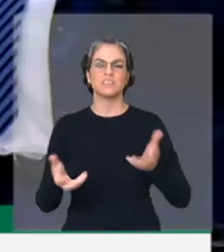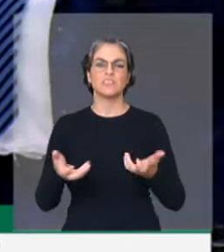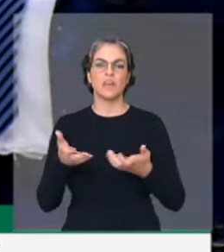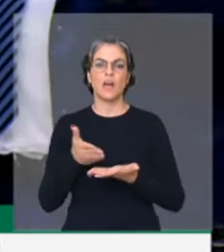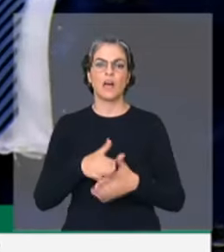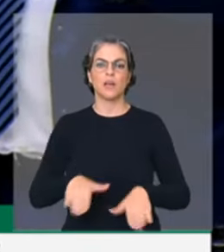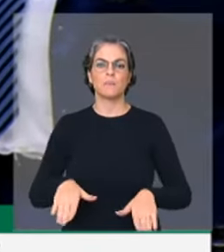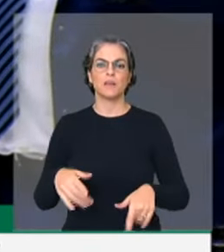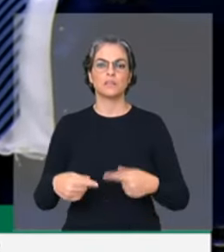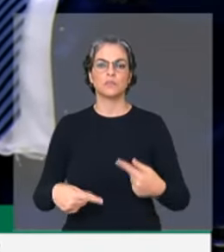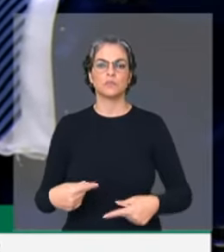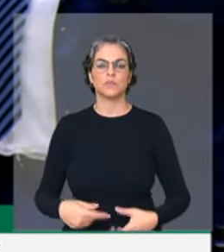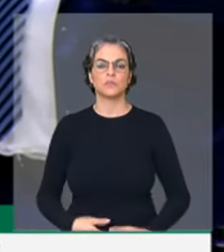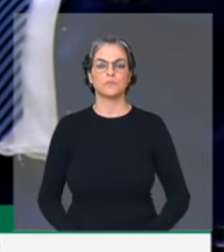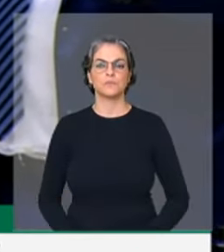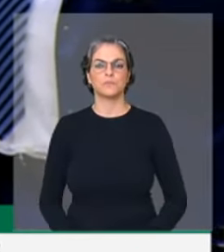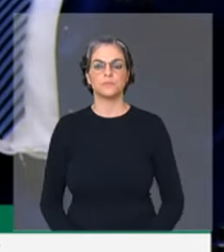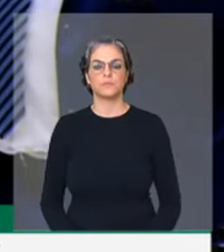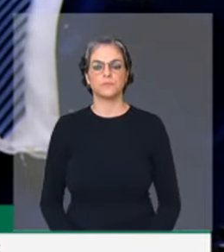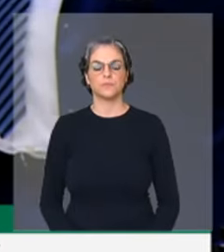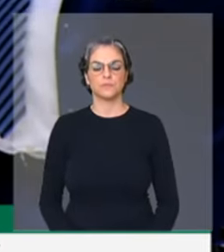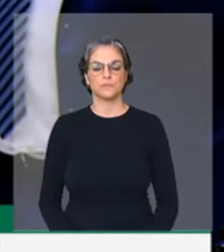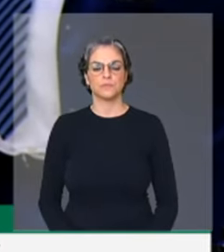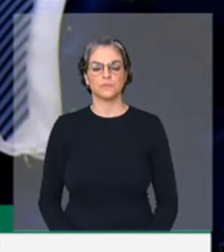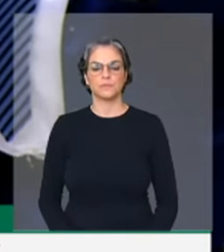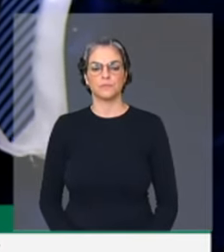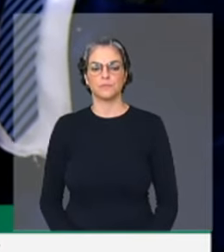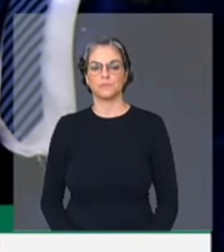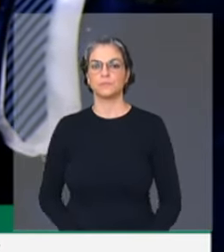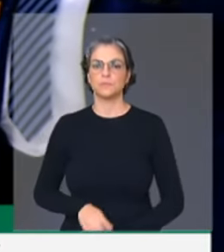PRESIDENTE... QUERO AQUI APROVEITAR.... PARA DEFENDER ESSE PROJETO E FAZER UM REPARO PARA OS DEPUTADOS QUE NOS